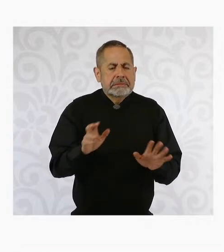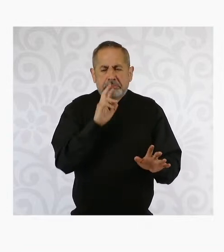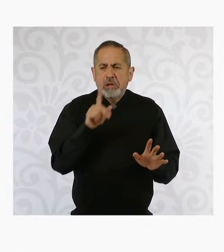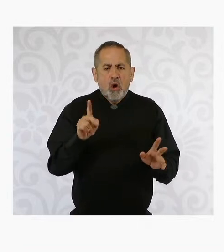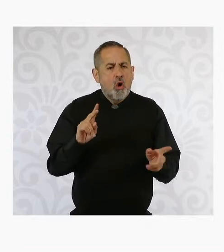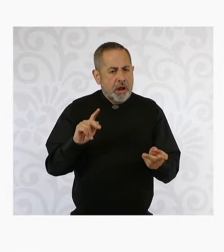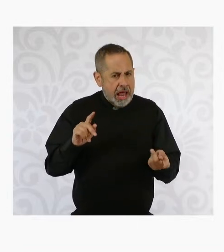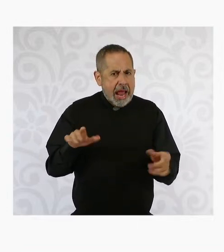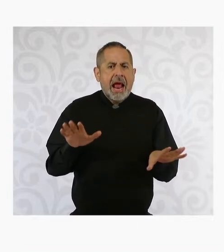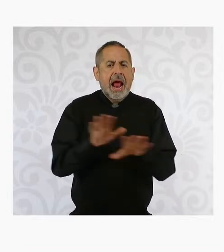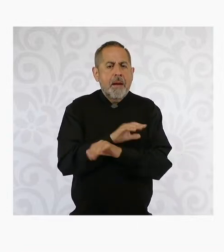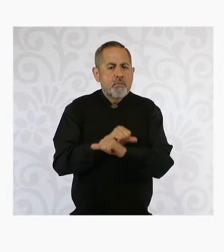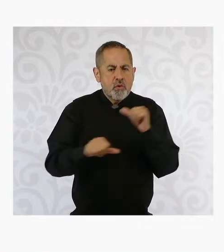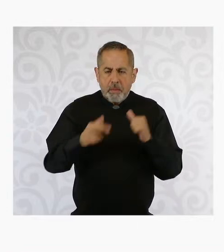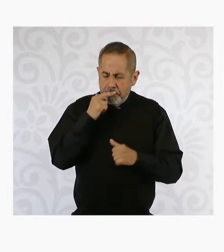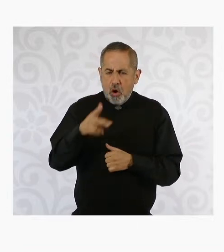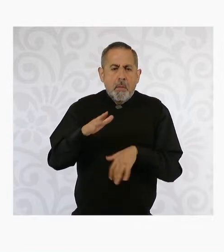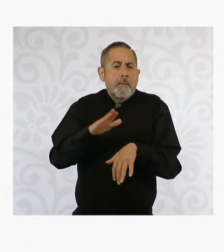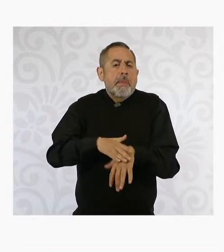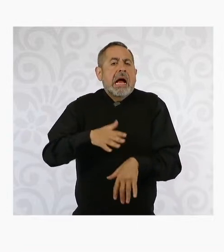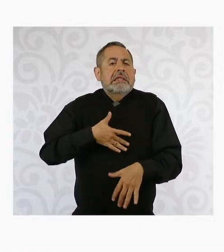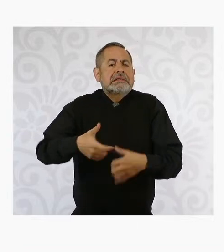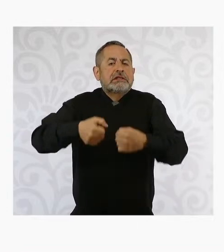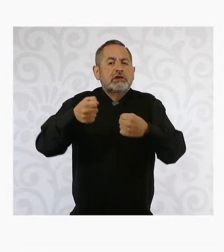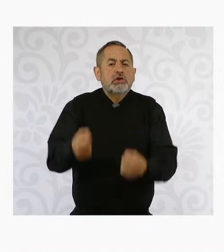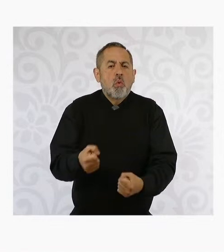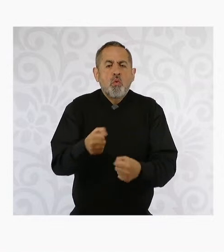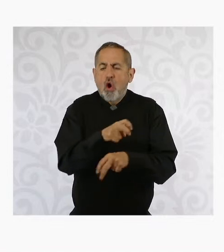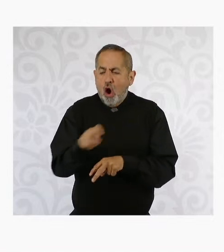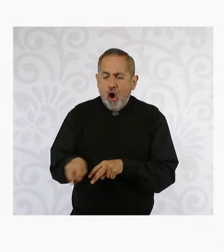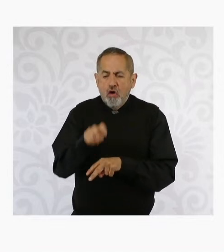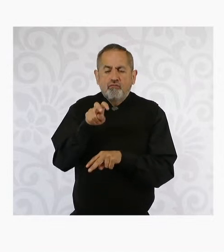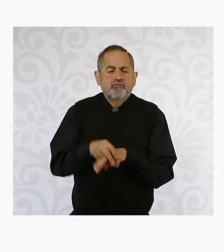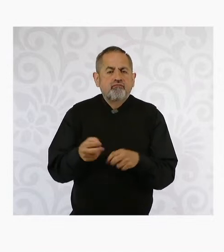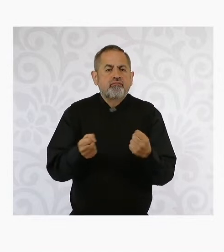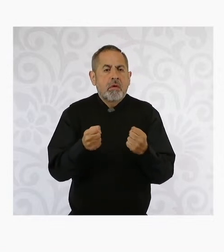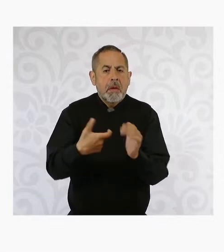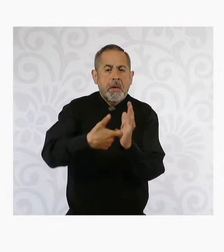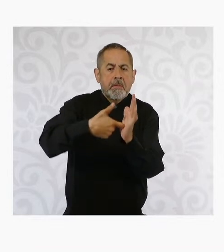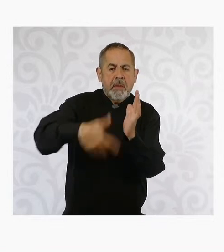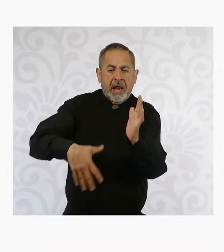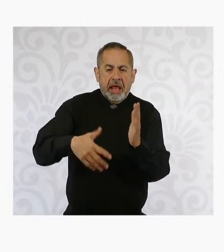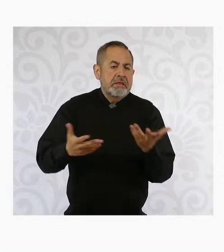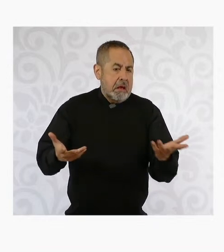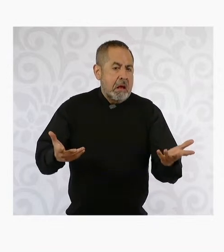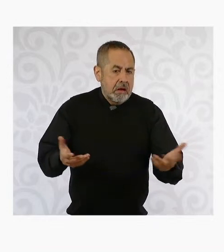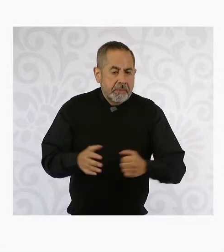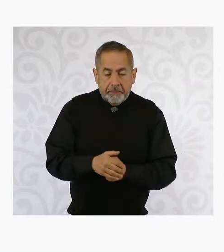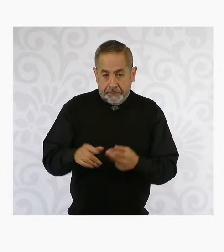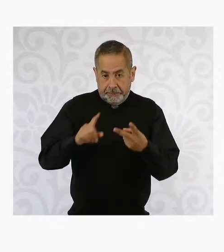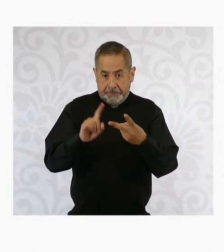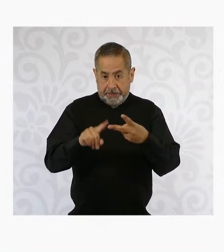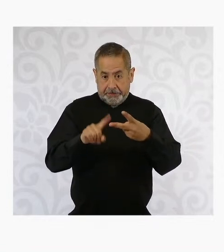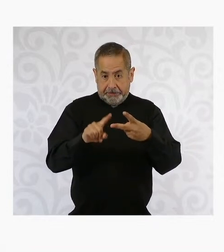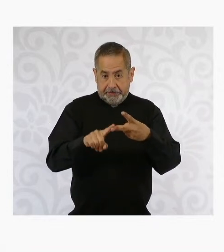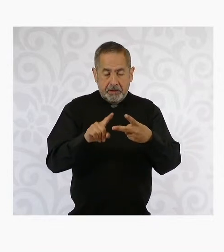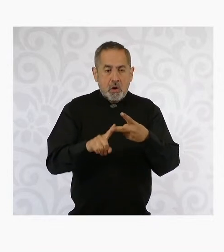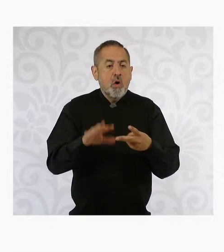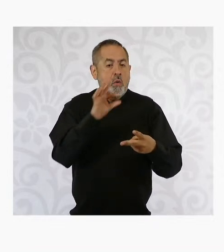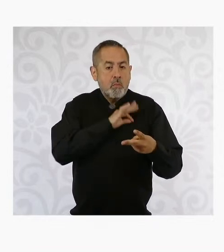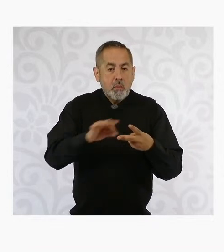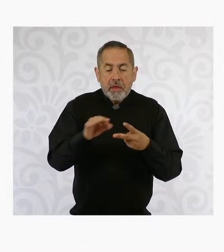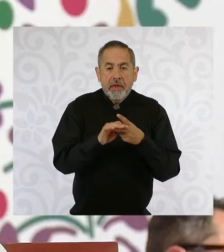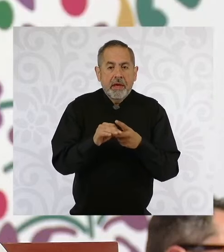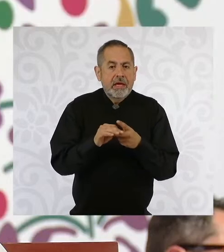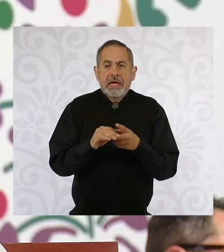una alternativa más segura y asequible segundo una solución para movilidad de barrio aquella que